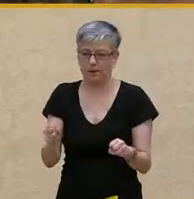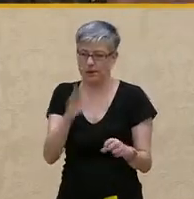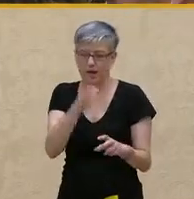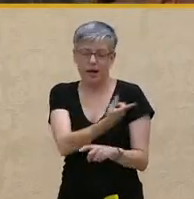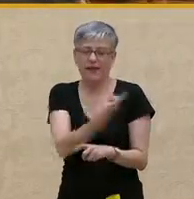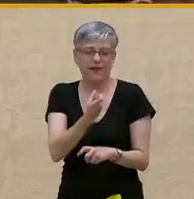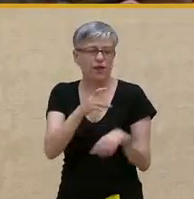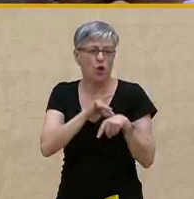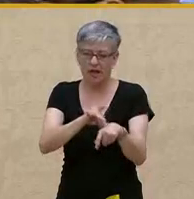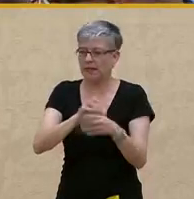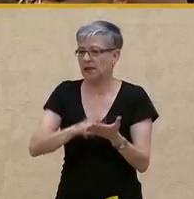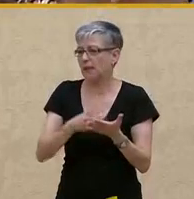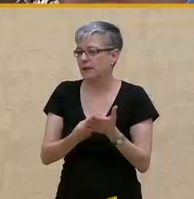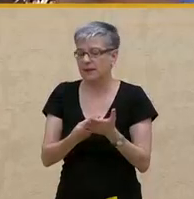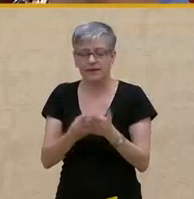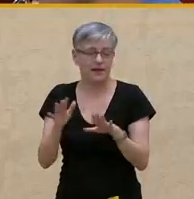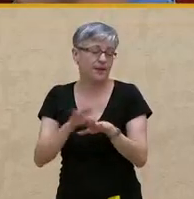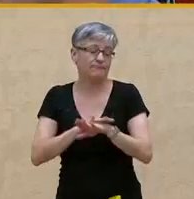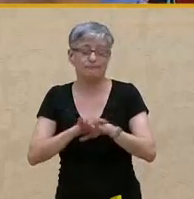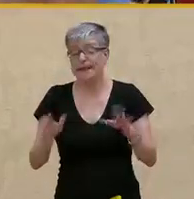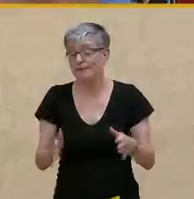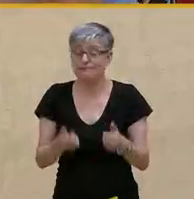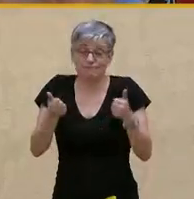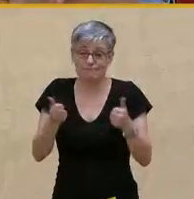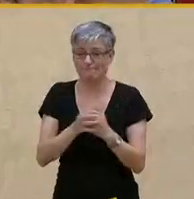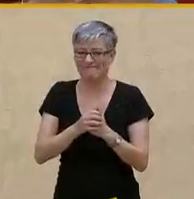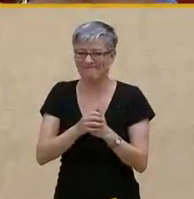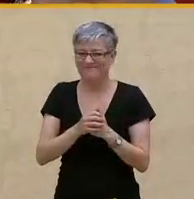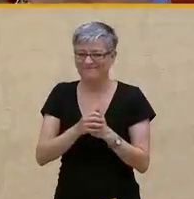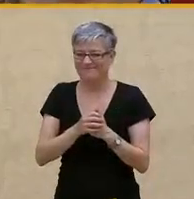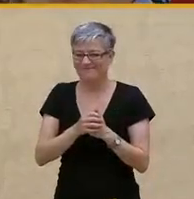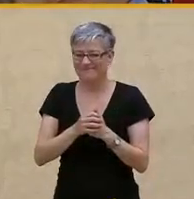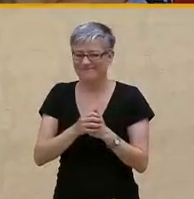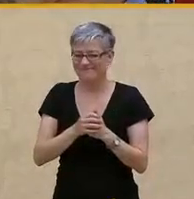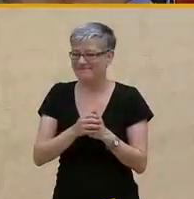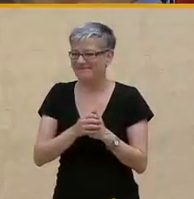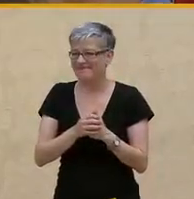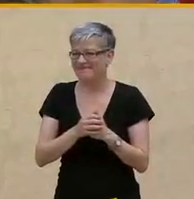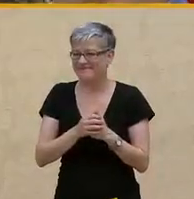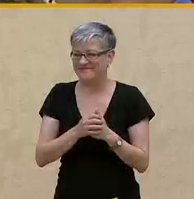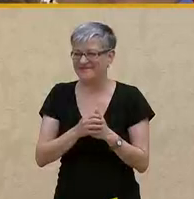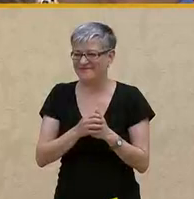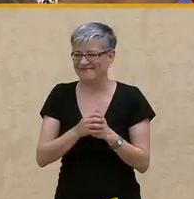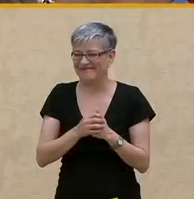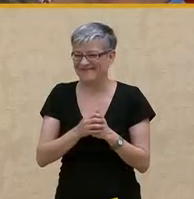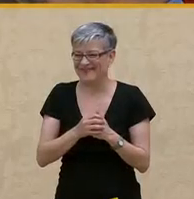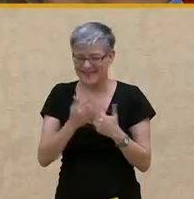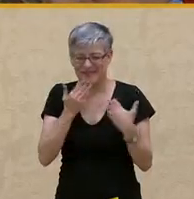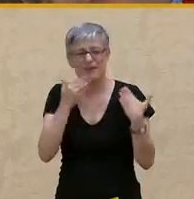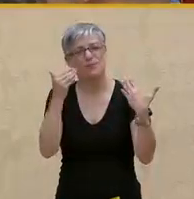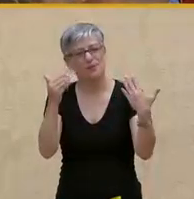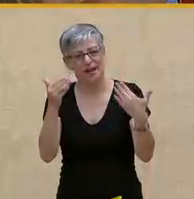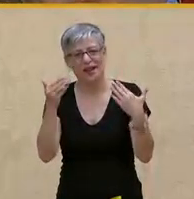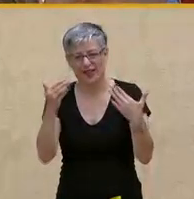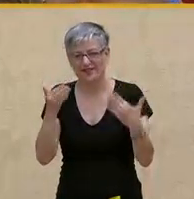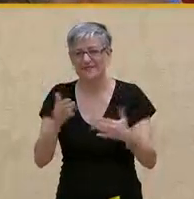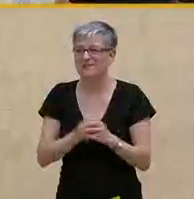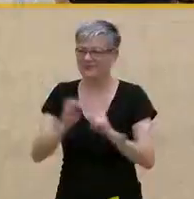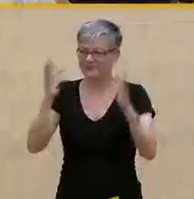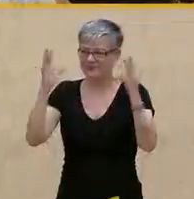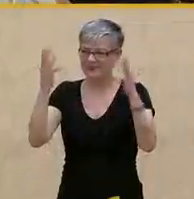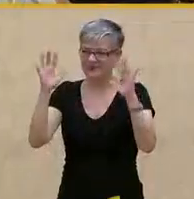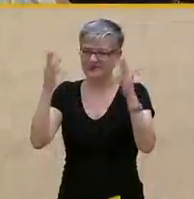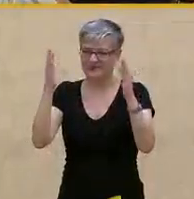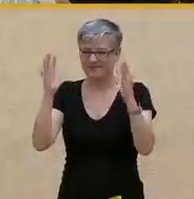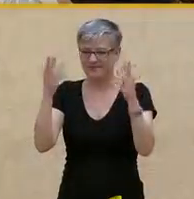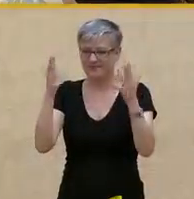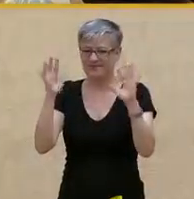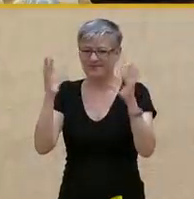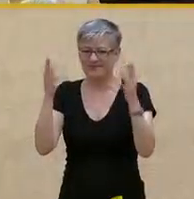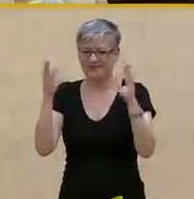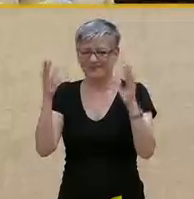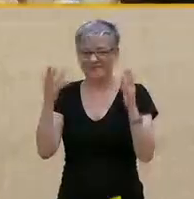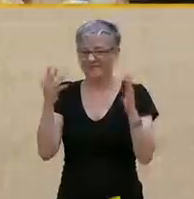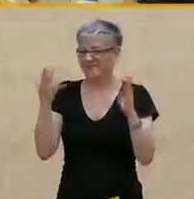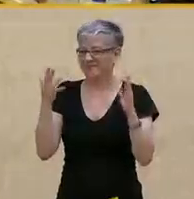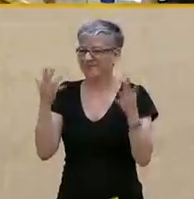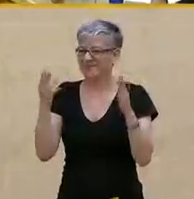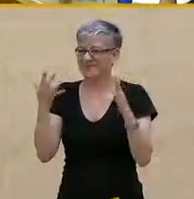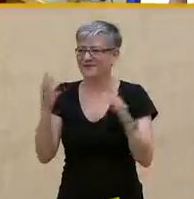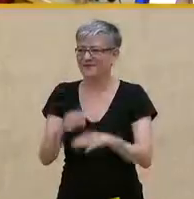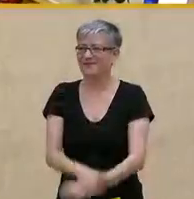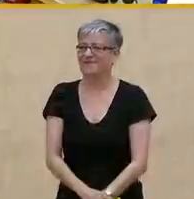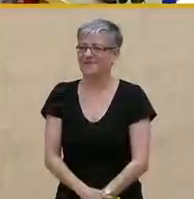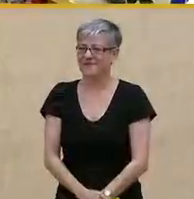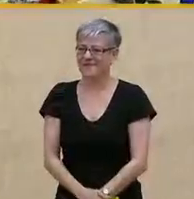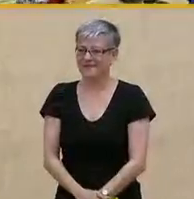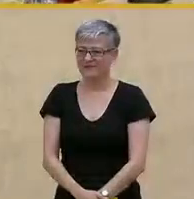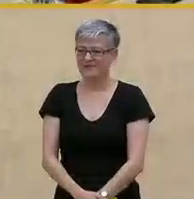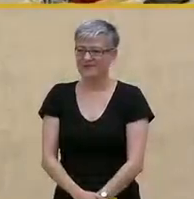intérprete. Y nada más. Que muchas gracias.